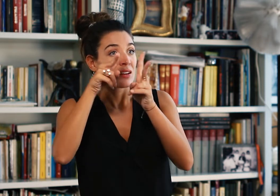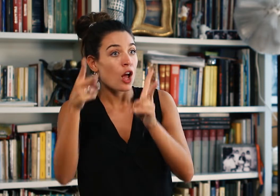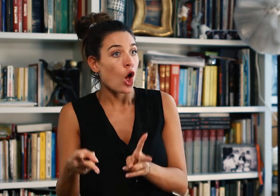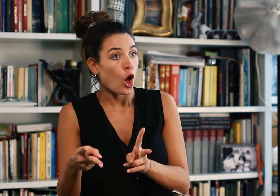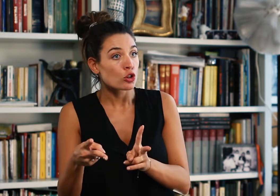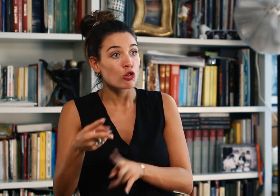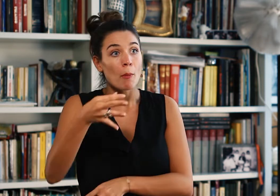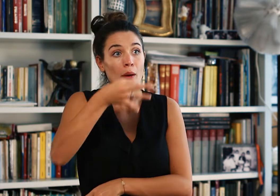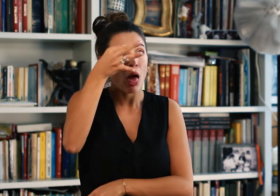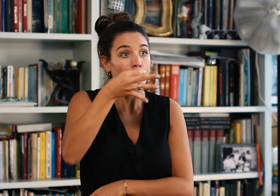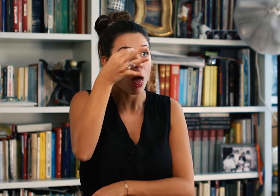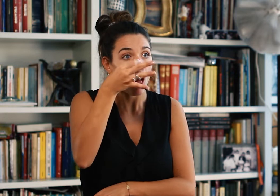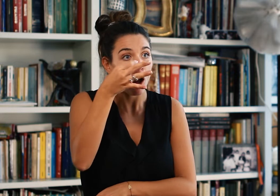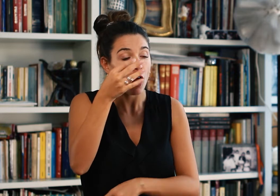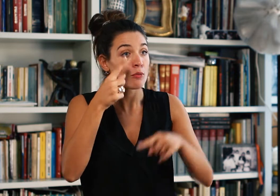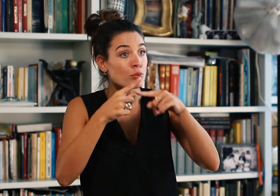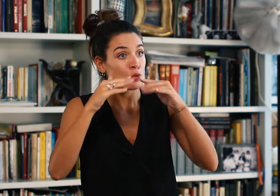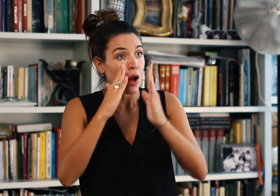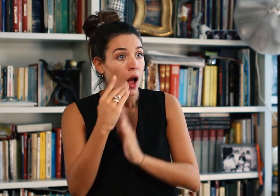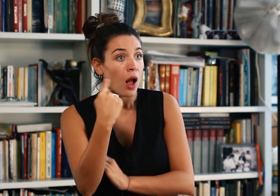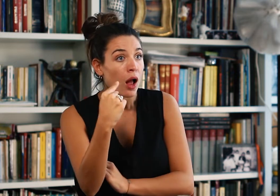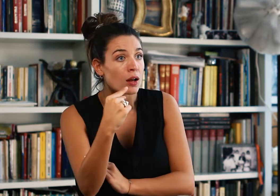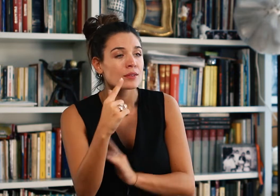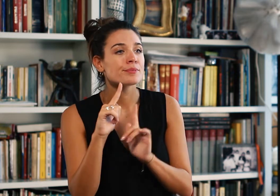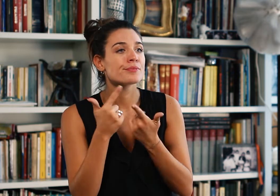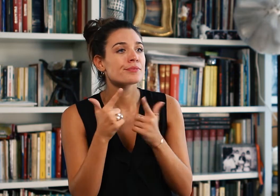gli dissero che Madame Blanche non viveva più lì da anni.